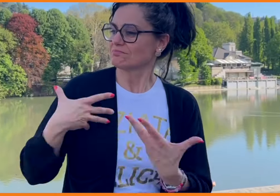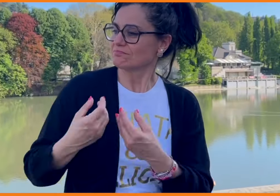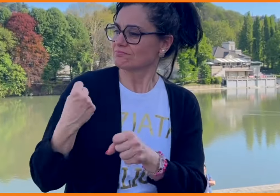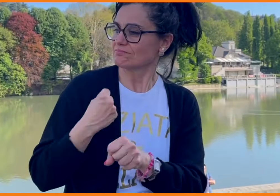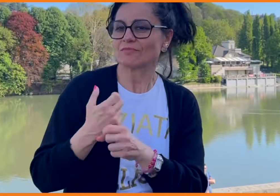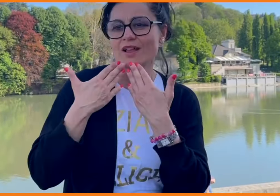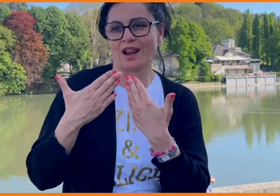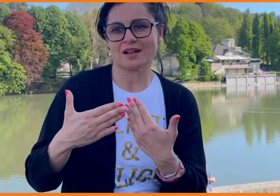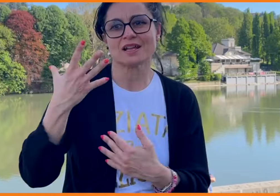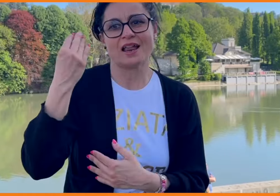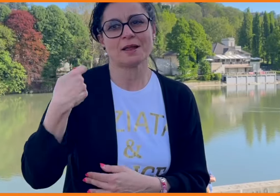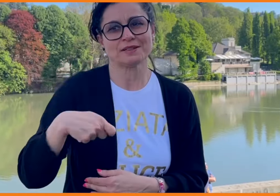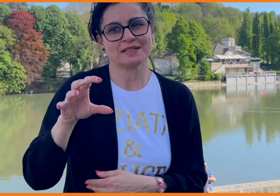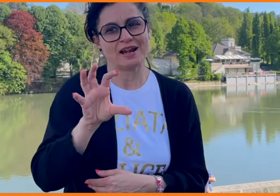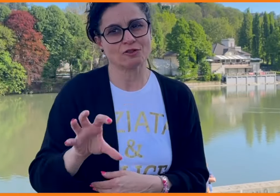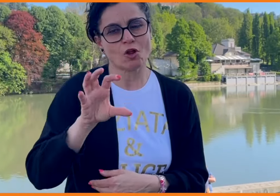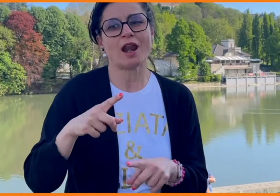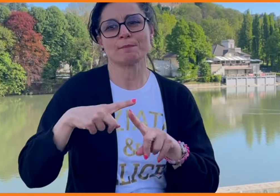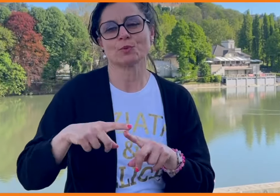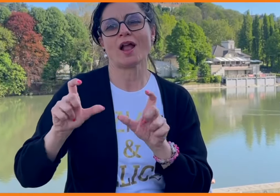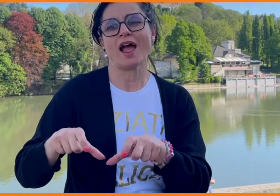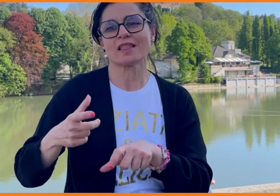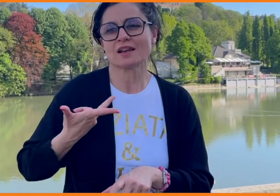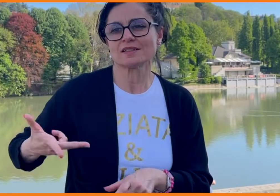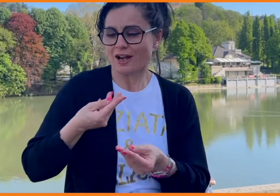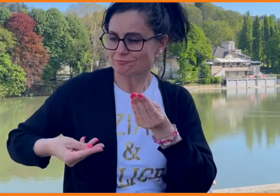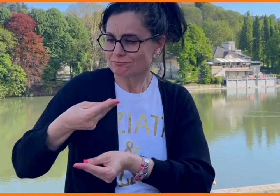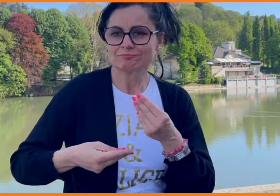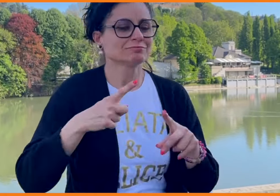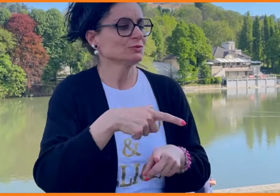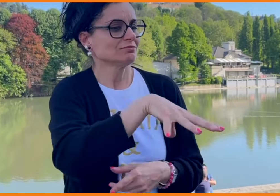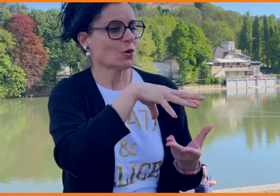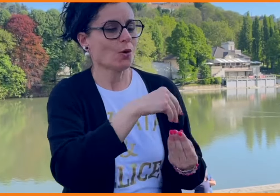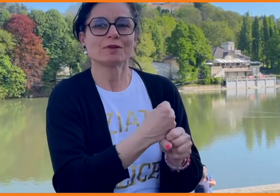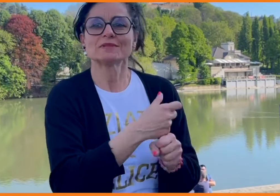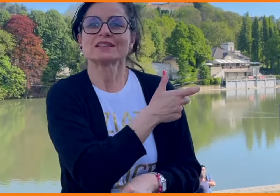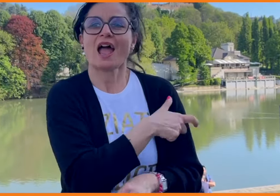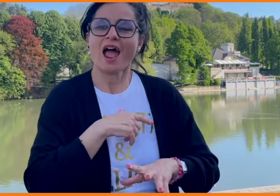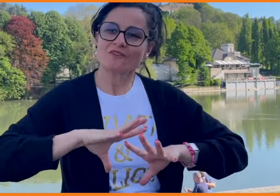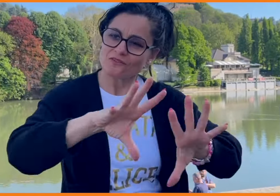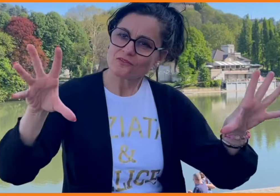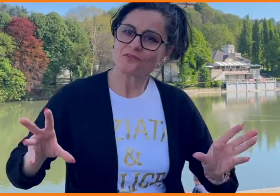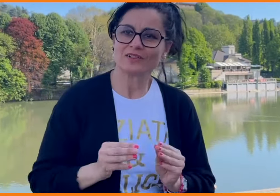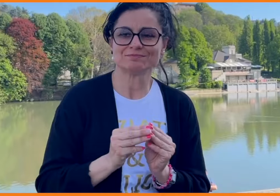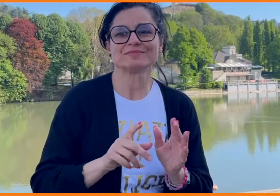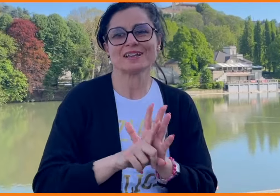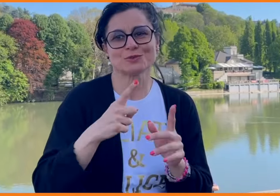Desidero ringraziare per la collaborazione e per il lavoro svolto, il Presidente Regionale Calabria, il Presidente Provinciale di Catanzaro e tutto lo staff.